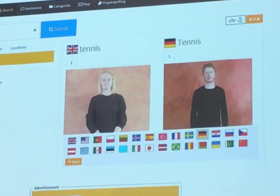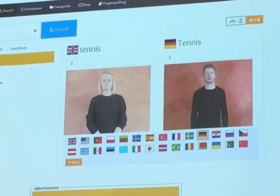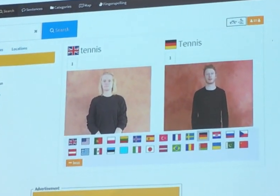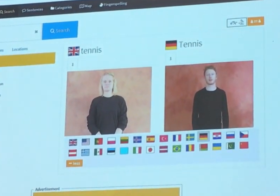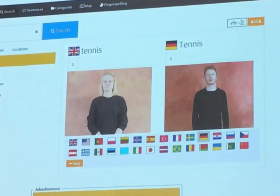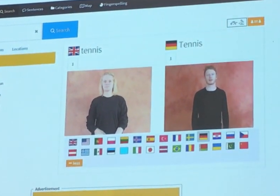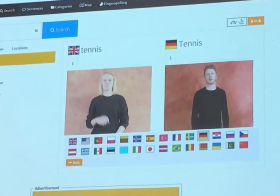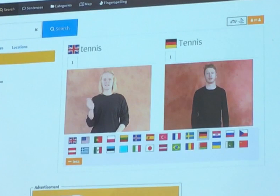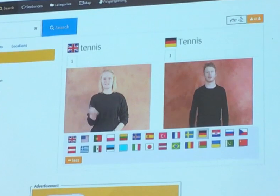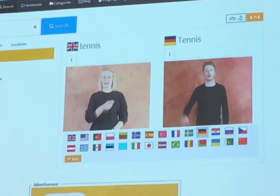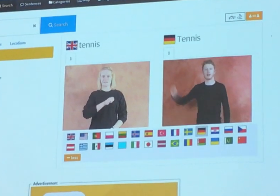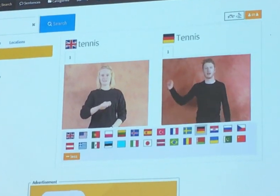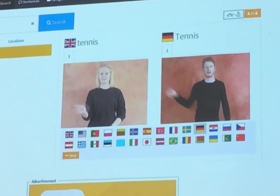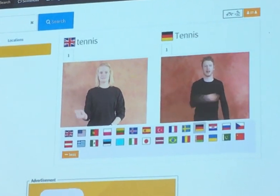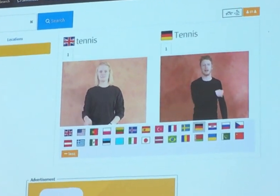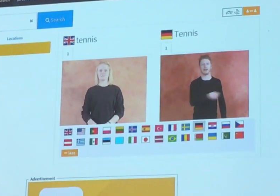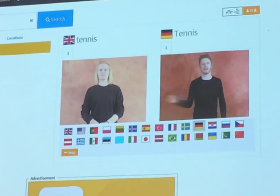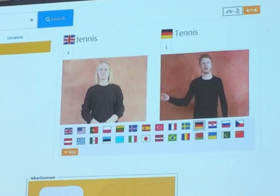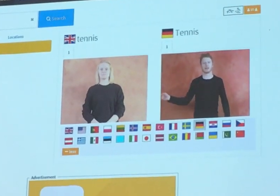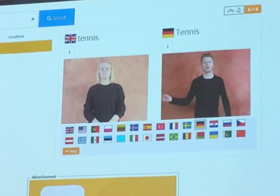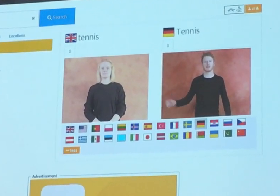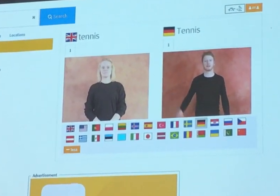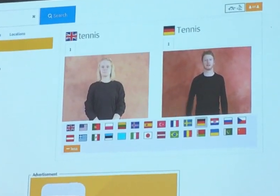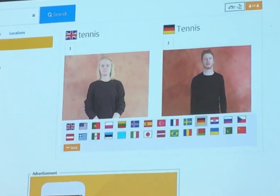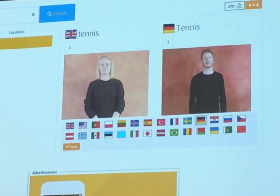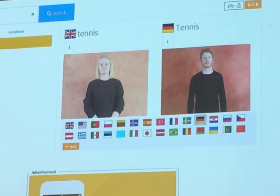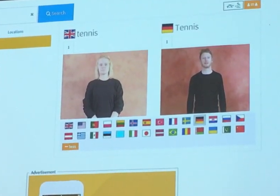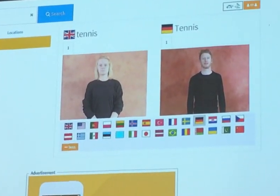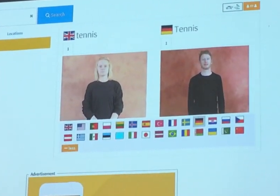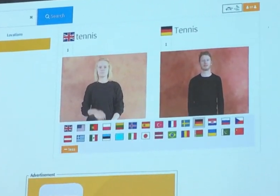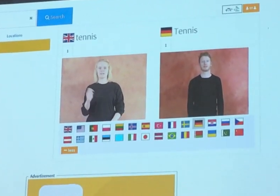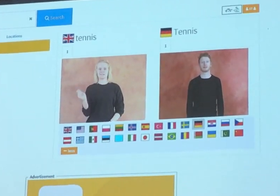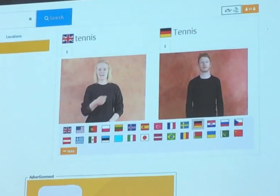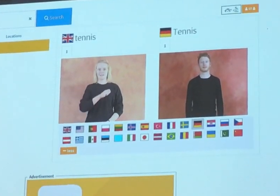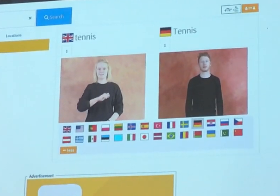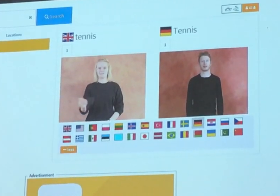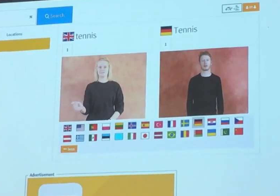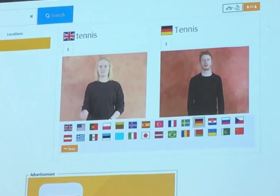Es gibt keinen Grund, dass dies nicht das Zeichen für Tennis wäre: Warum sollte es komplexer werden, als es sein muss?